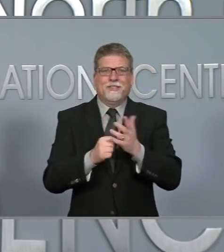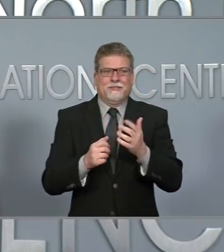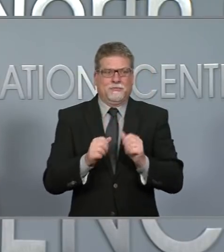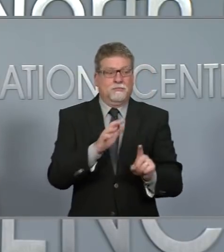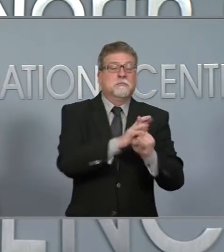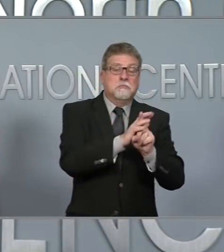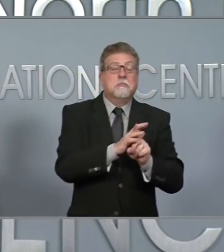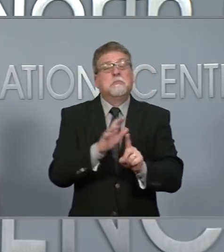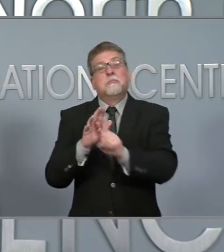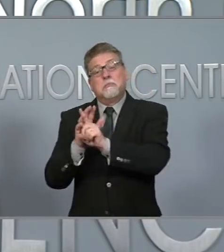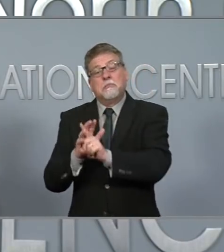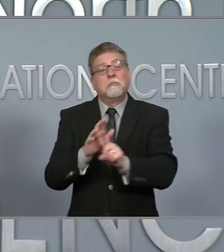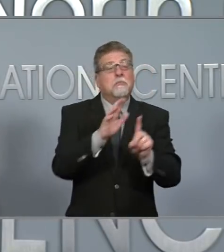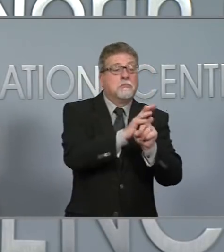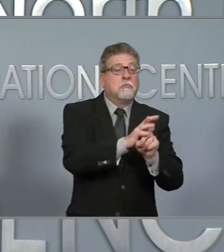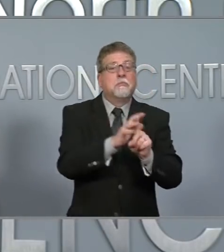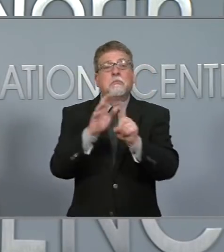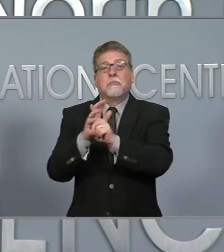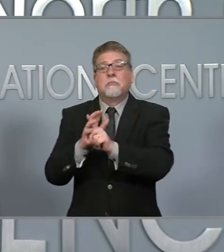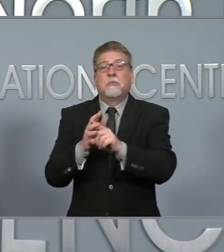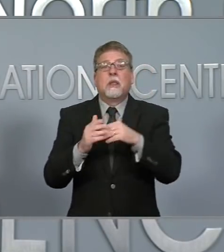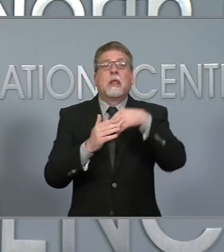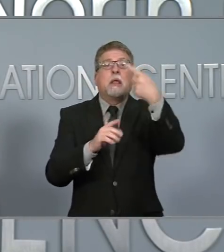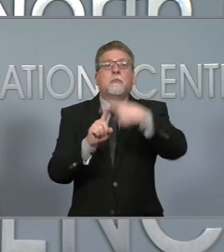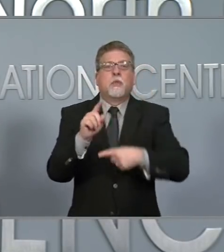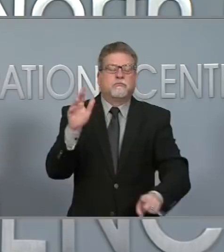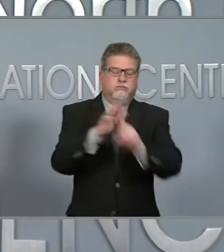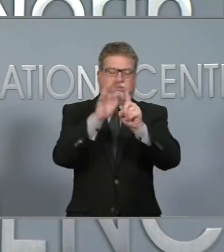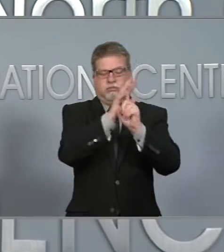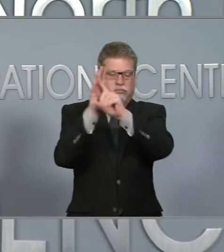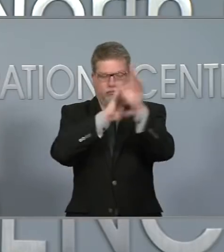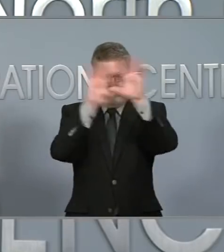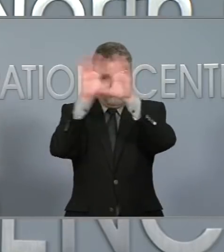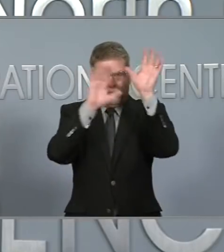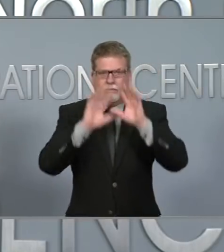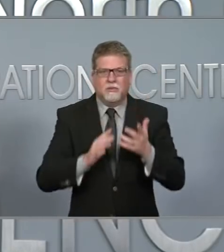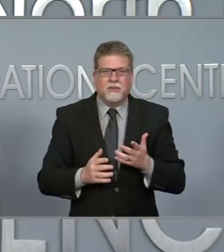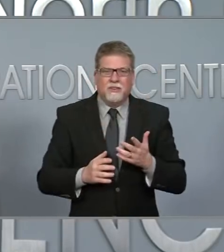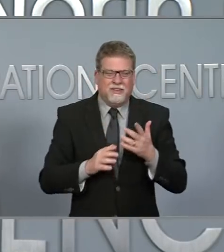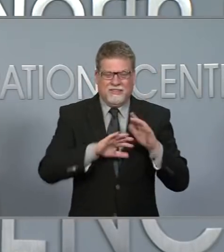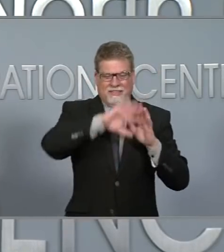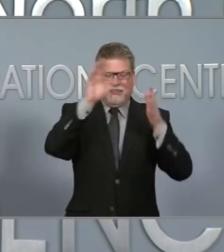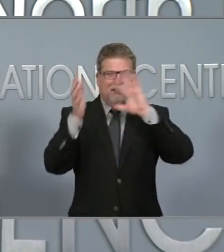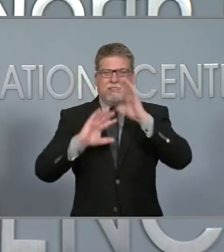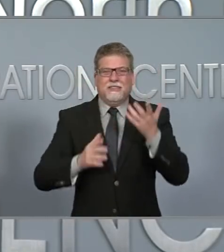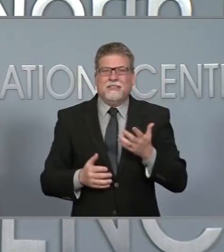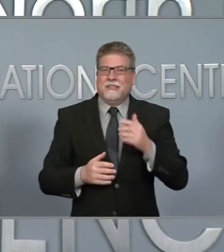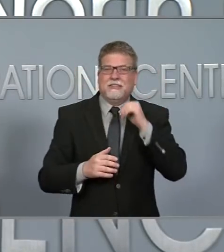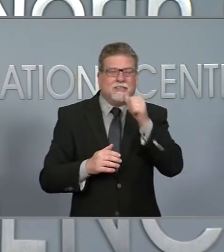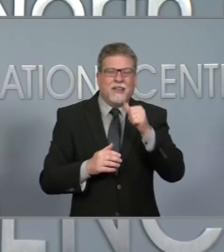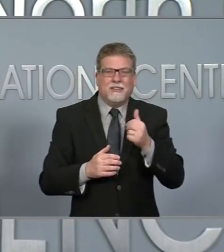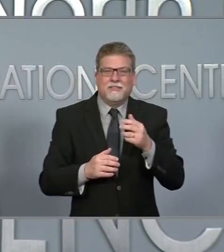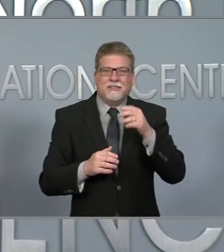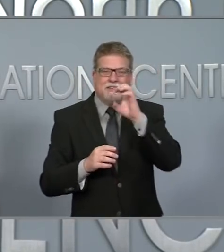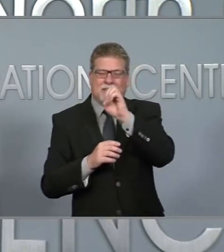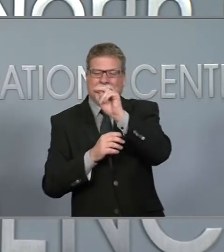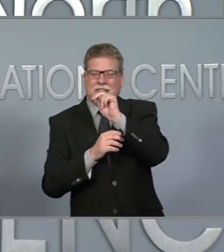respuesta endémica es el